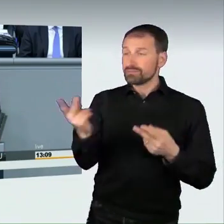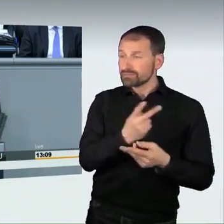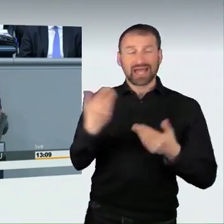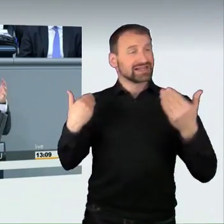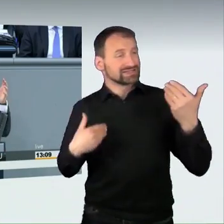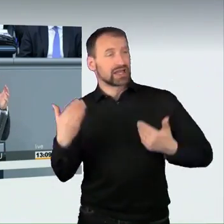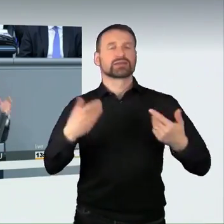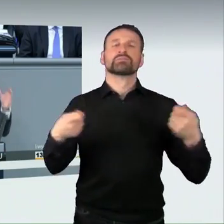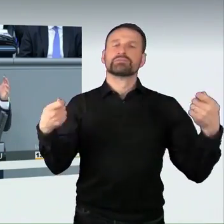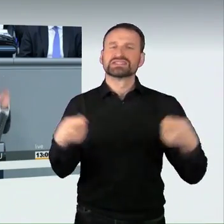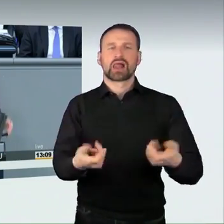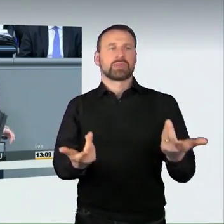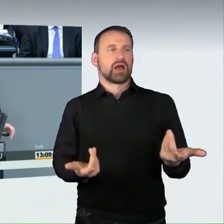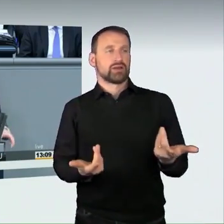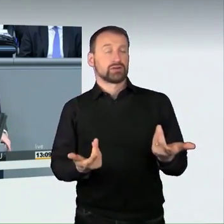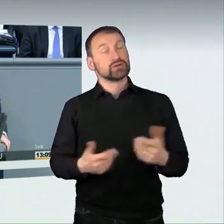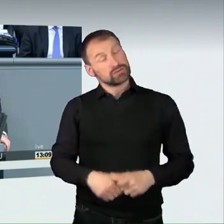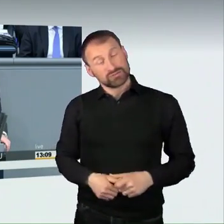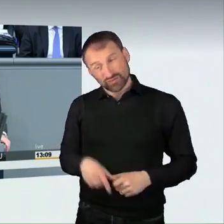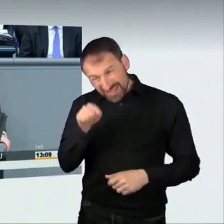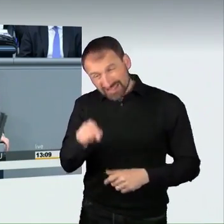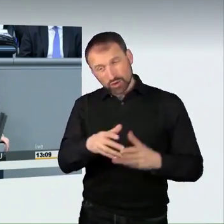dass wir nicht nur daran denken, den Mieter zu versorgen, der im Augenblick